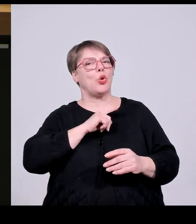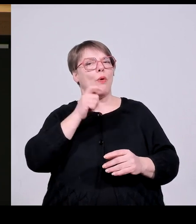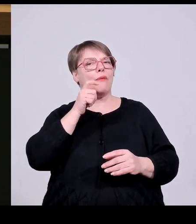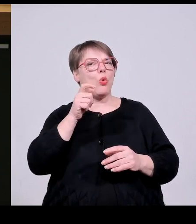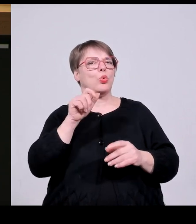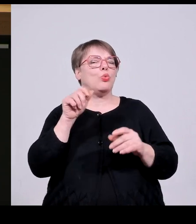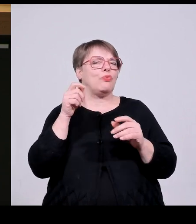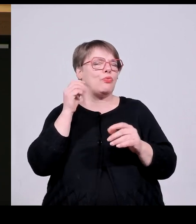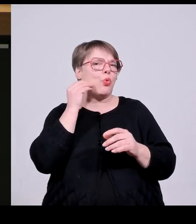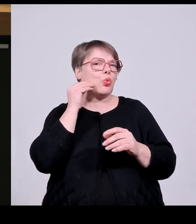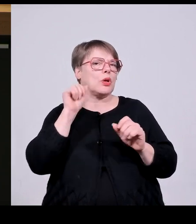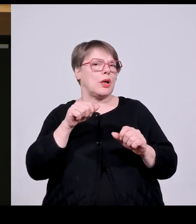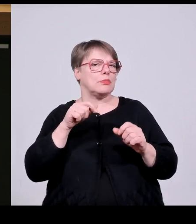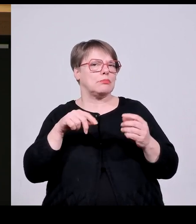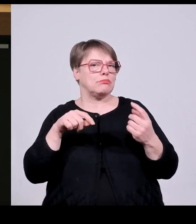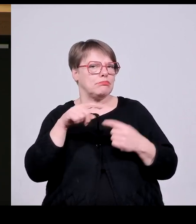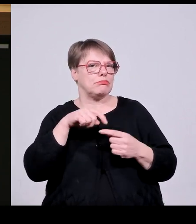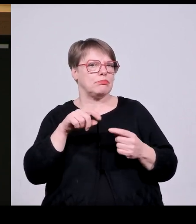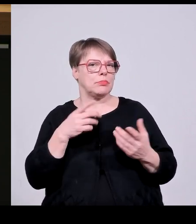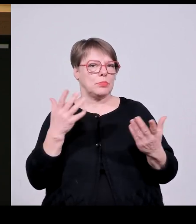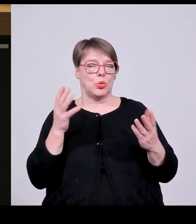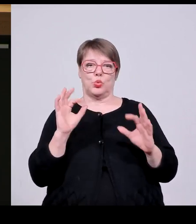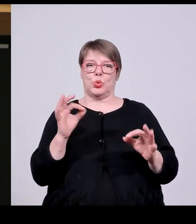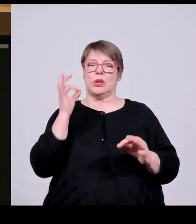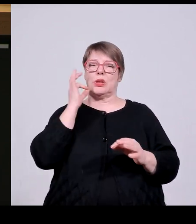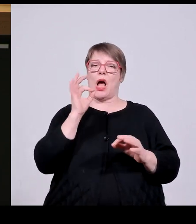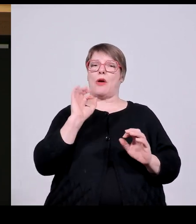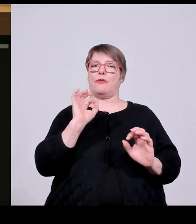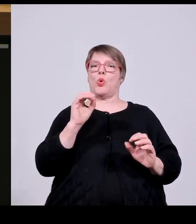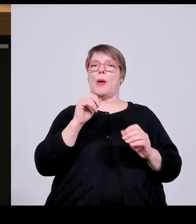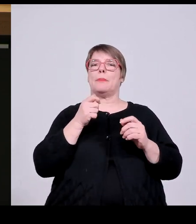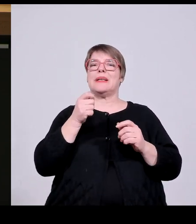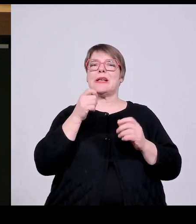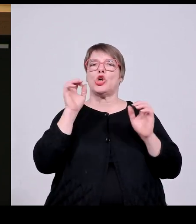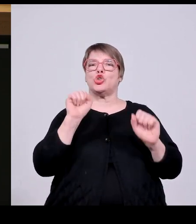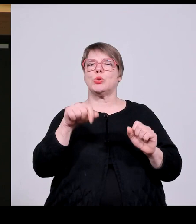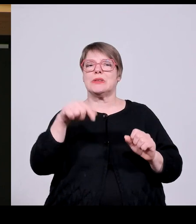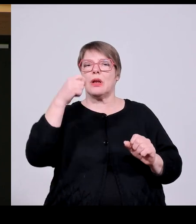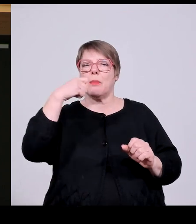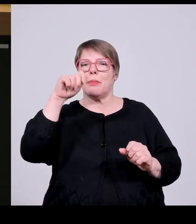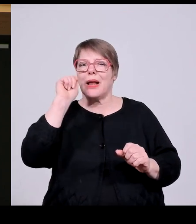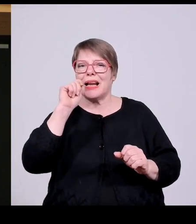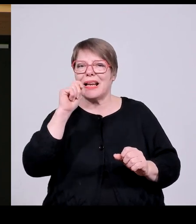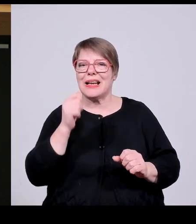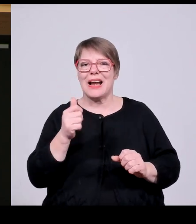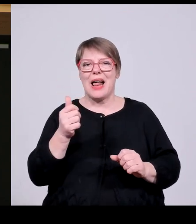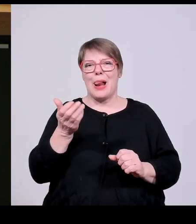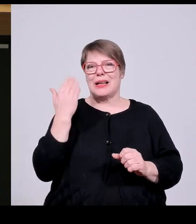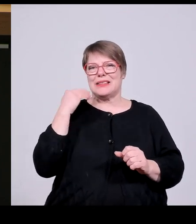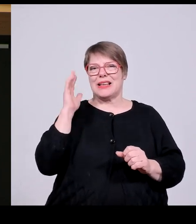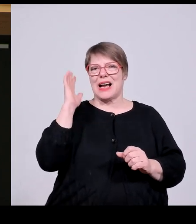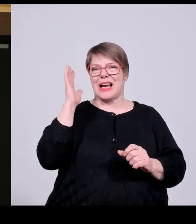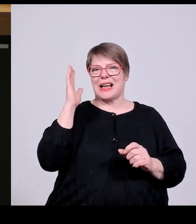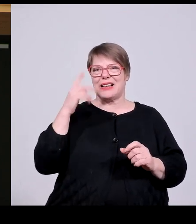auch, weil nicht klar war bis heute, welche Rechte die Mieterin Beiräte gerade im Umgang mit dem Unternehmen haben.